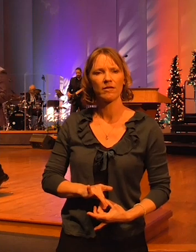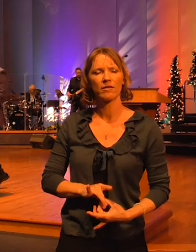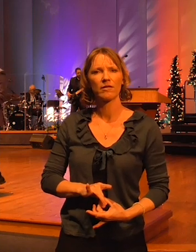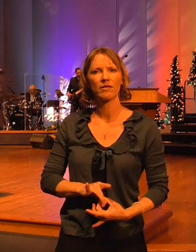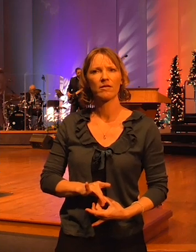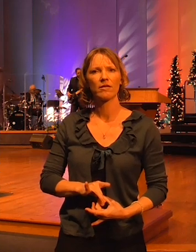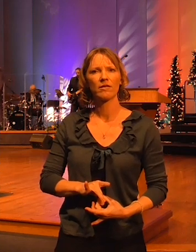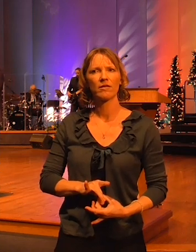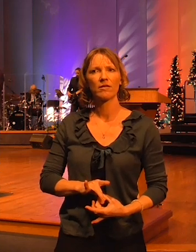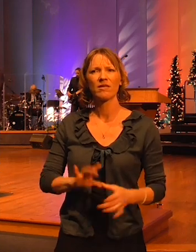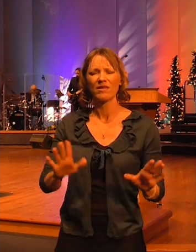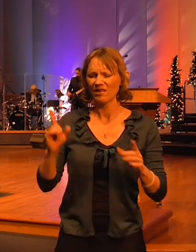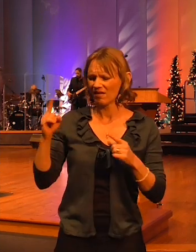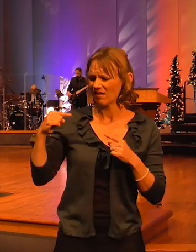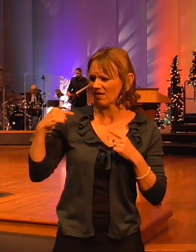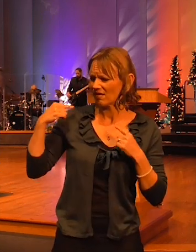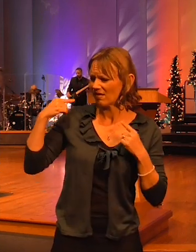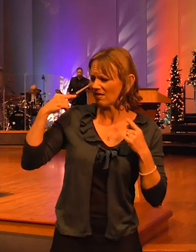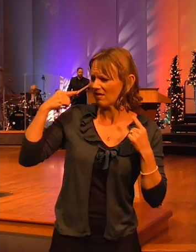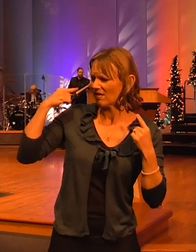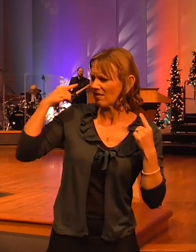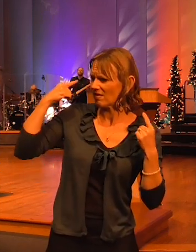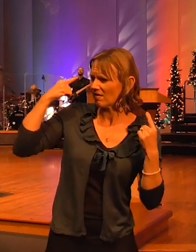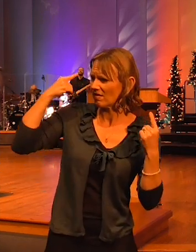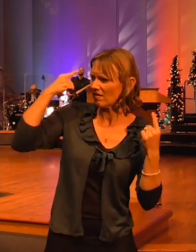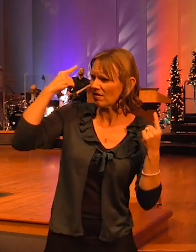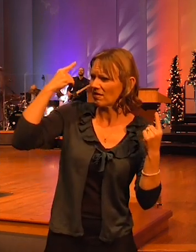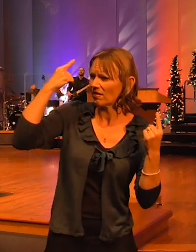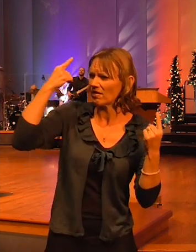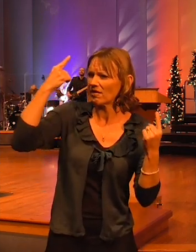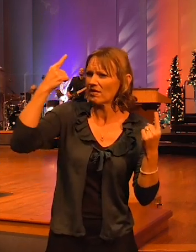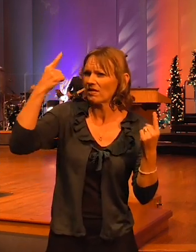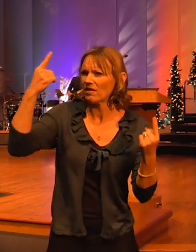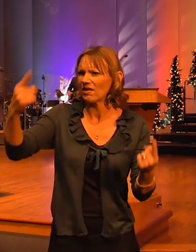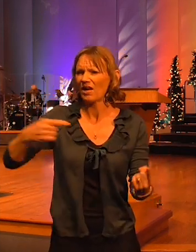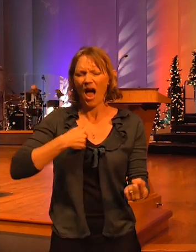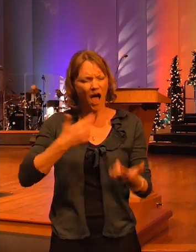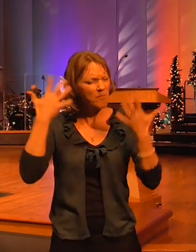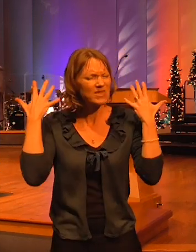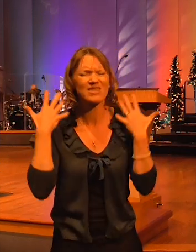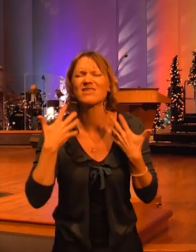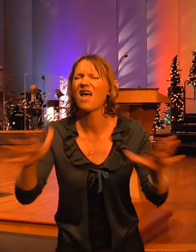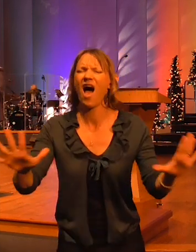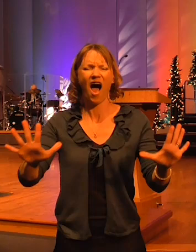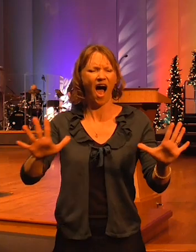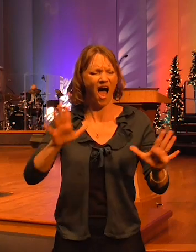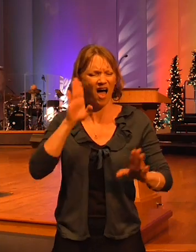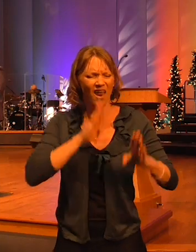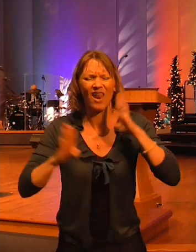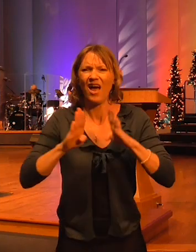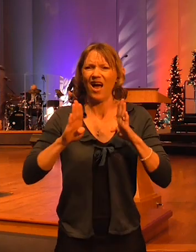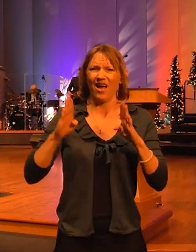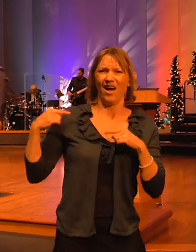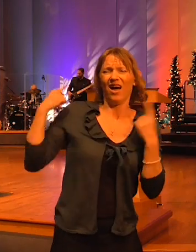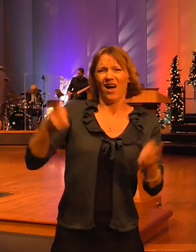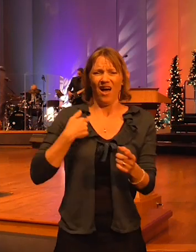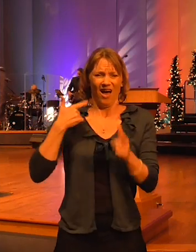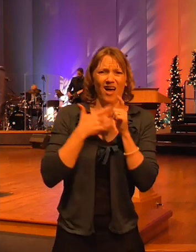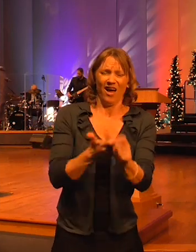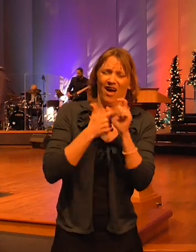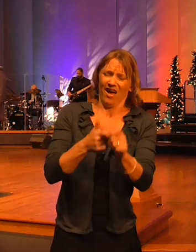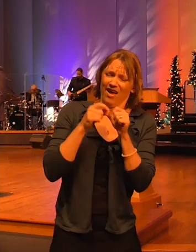ha tardado mucho en llegar He hecho FR ha sido un largo Maratón R corriendo